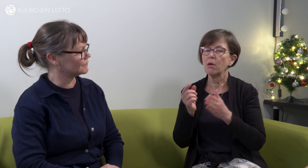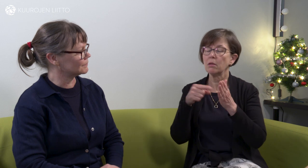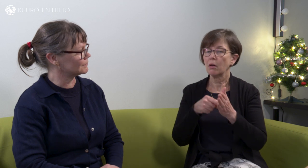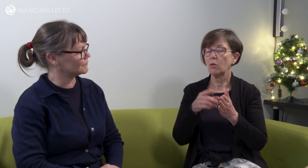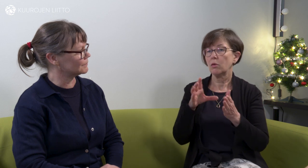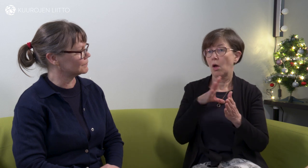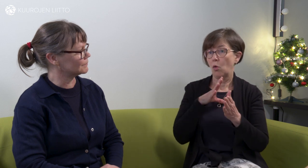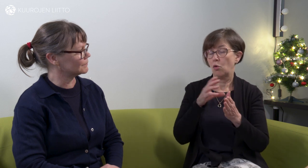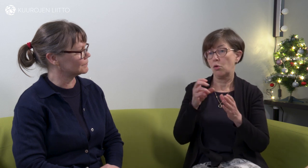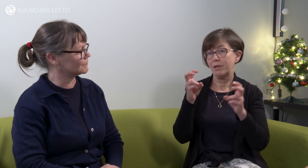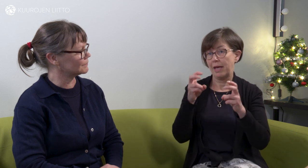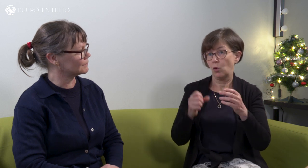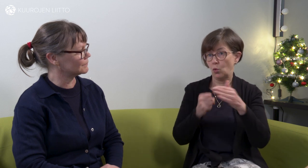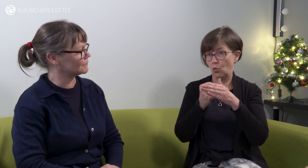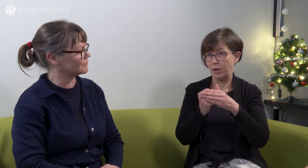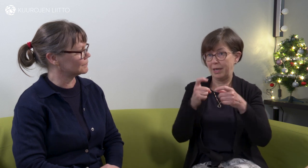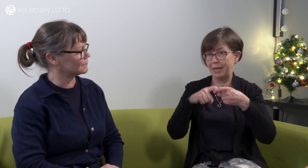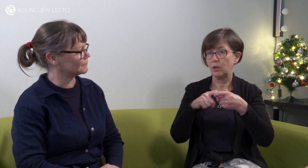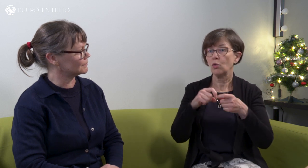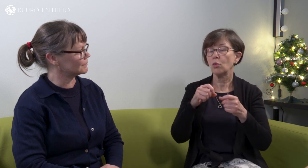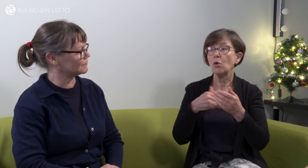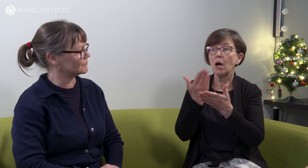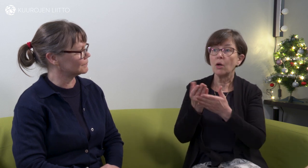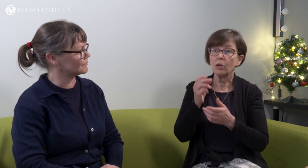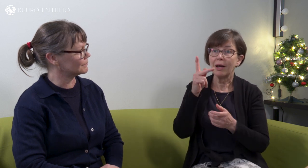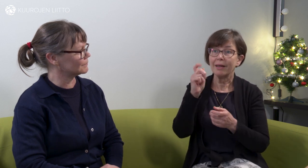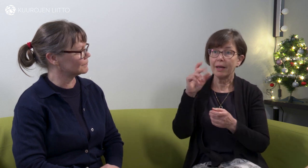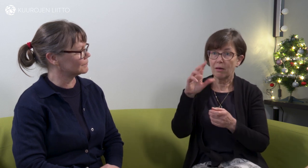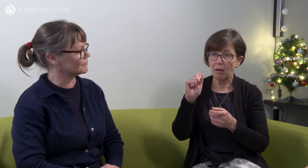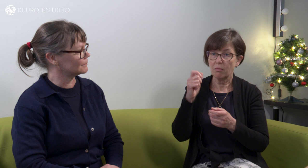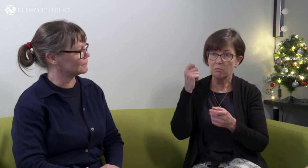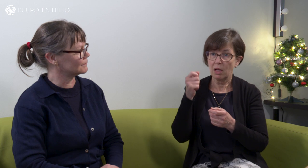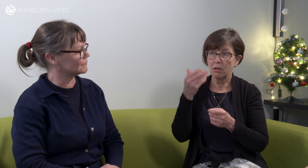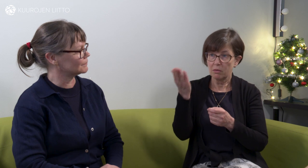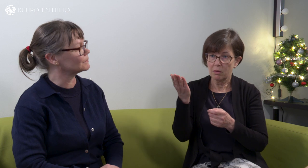voit hakea Kelalta sähkötukea.